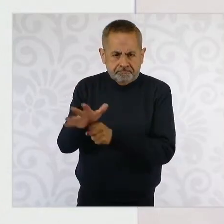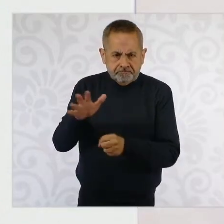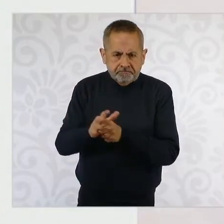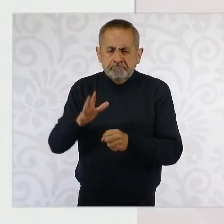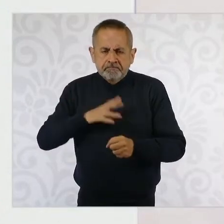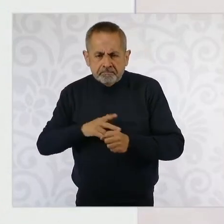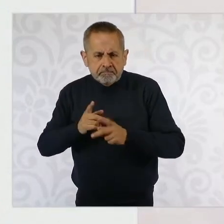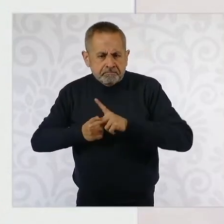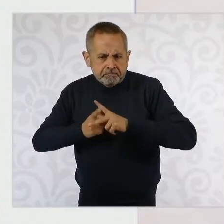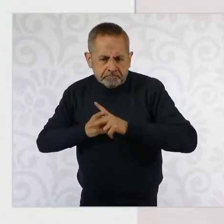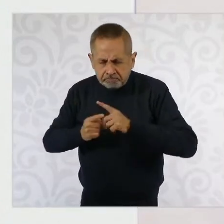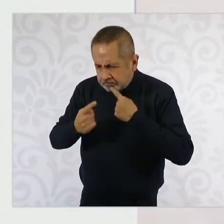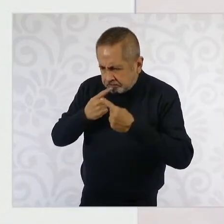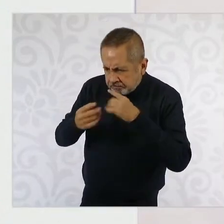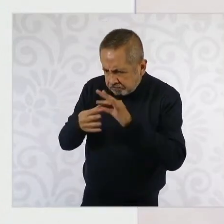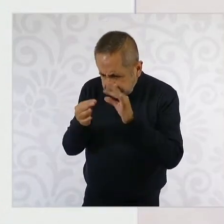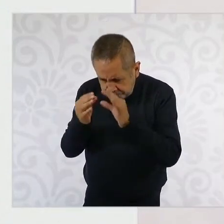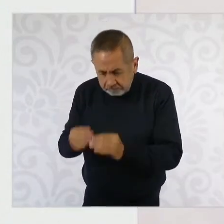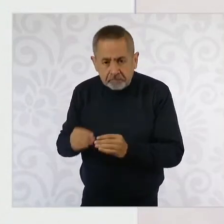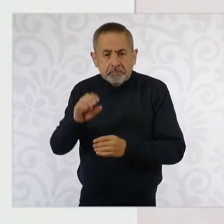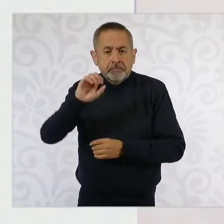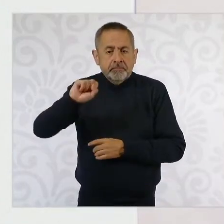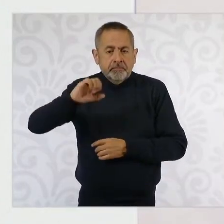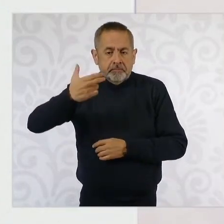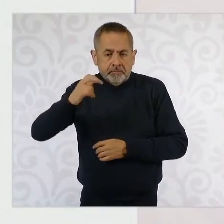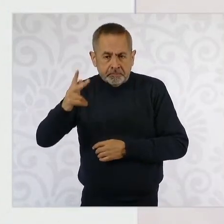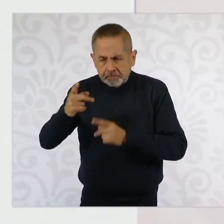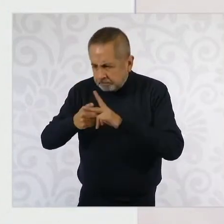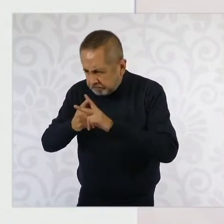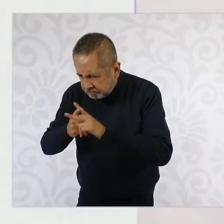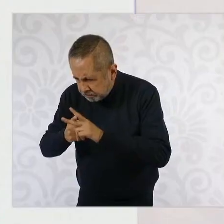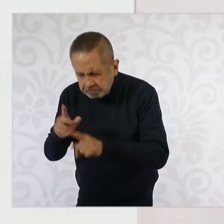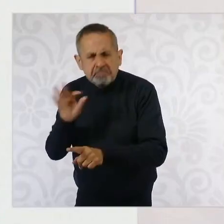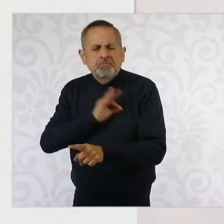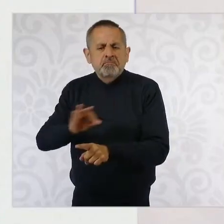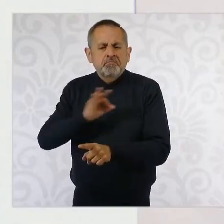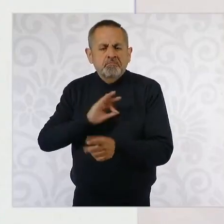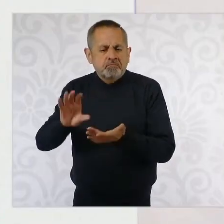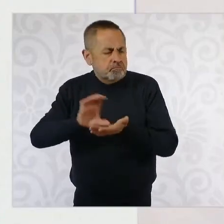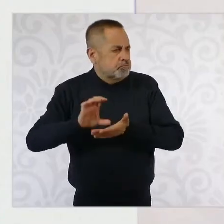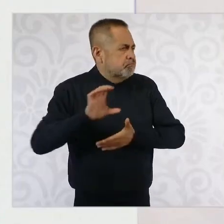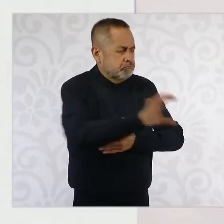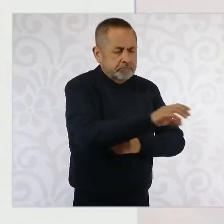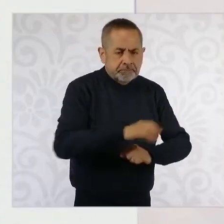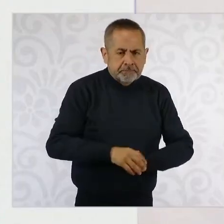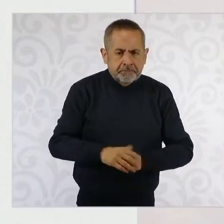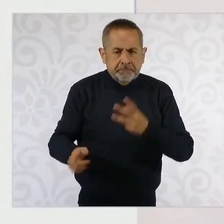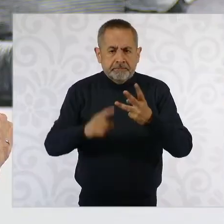está trabajando Secretaría de Hacienda para que pueda ser así la tercera parte es el programa de